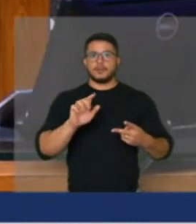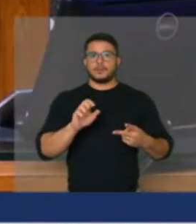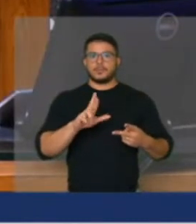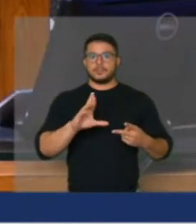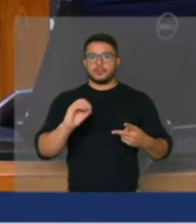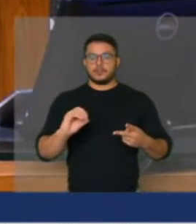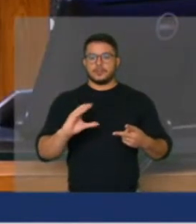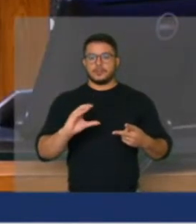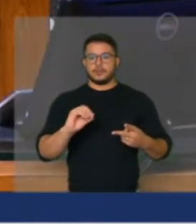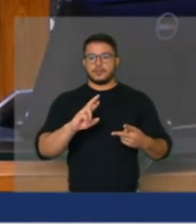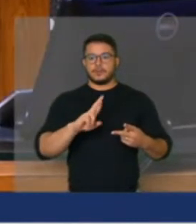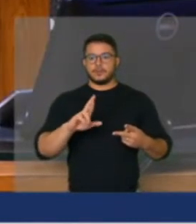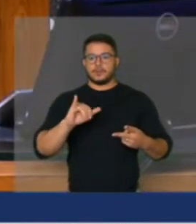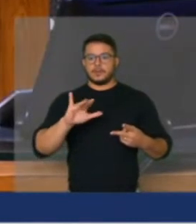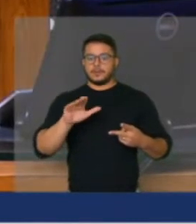ENCAMINHAR... É ... CONTRA O REQUERIMENTO... O CORONEL